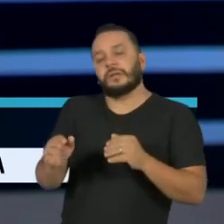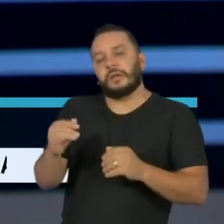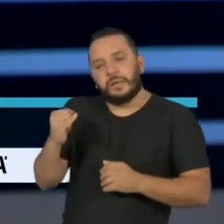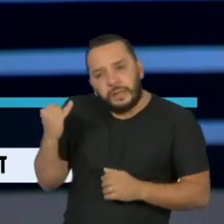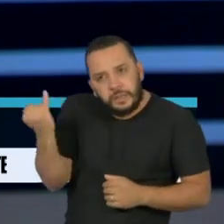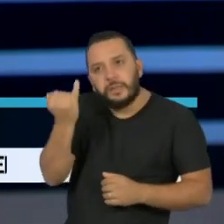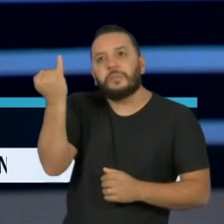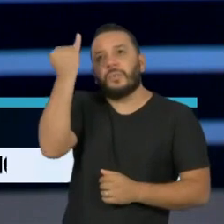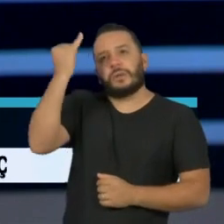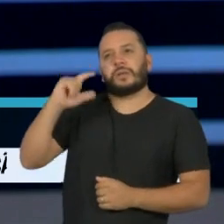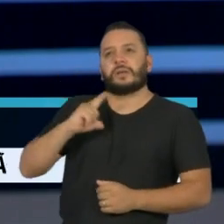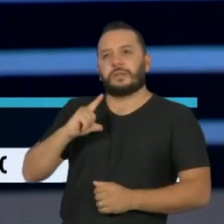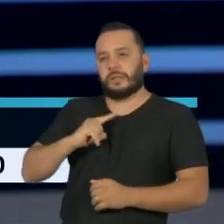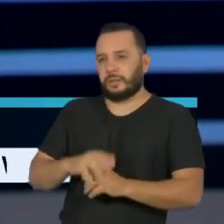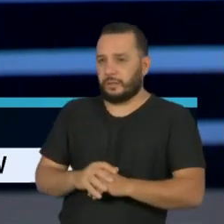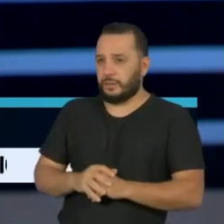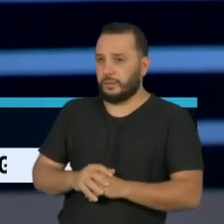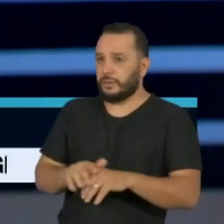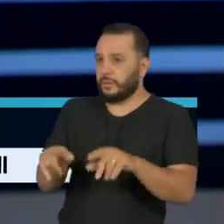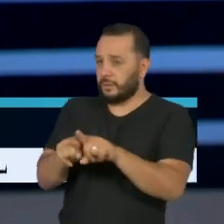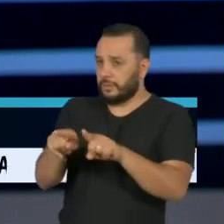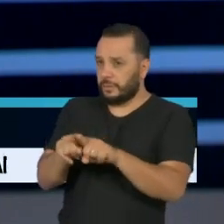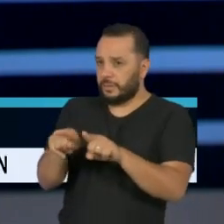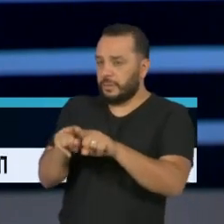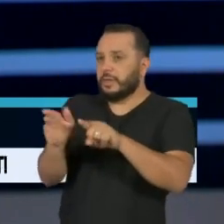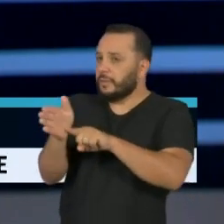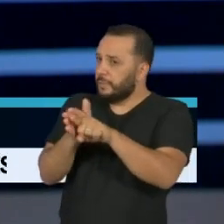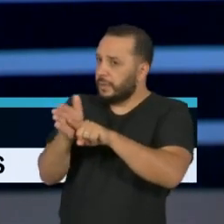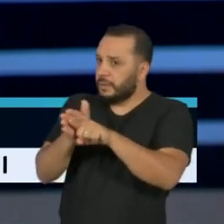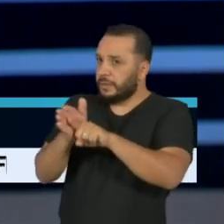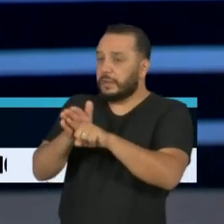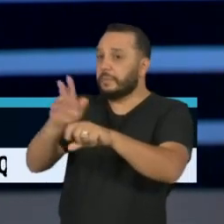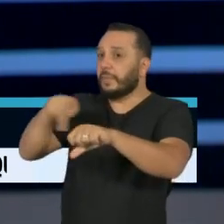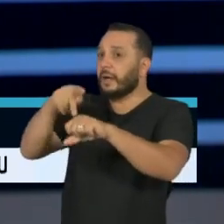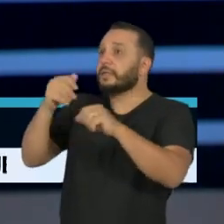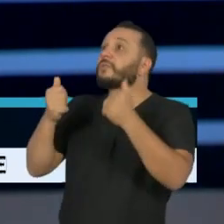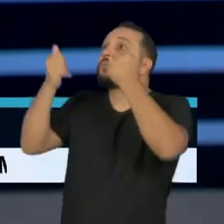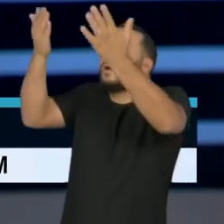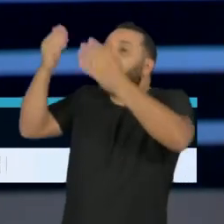E os dados que nós temos de fora do País, aprendendo com fora do País, tanto do ponto